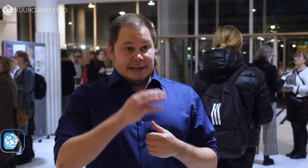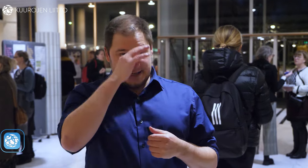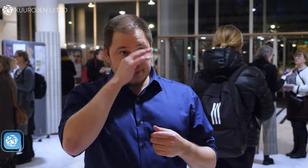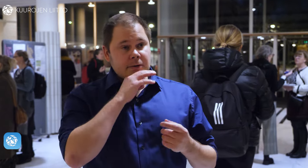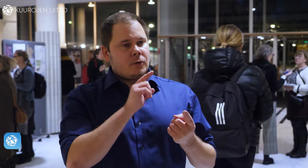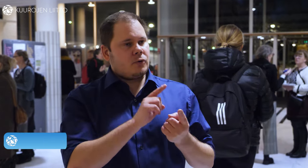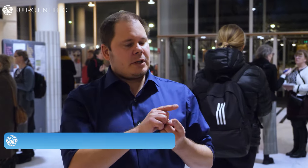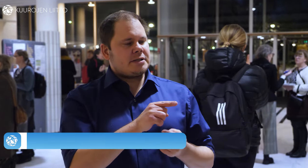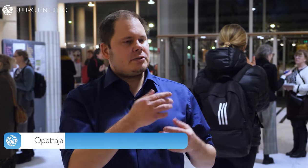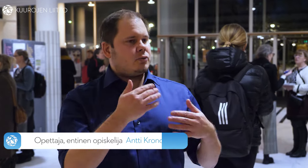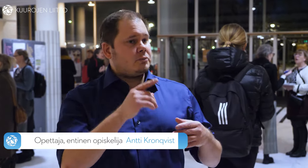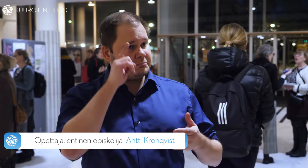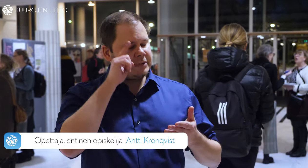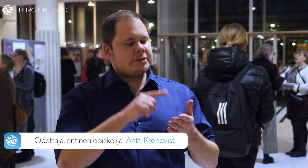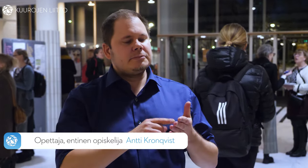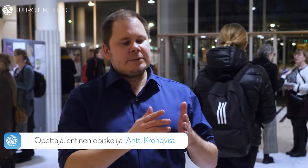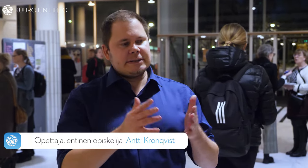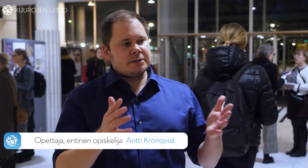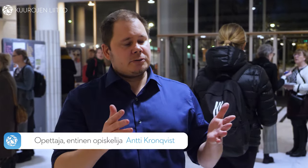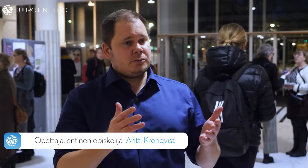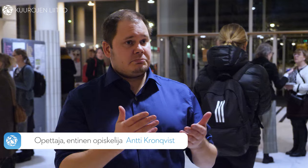Henkilökohtaisella tasolla tällä on valtavan iso merkitys.